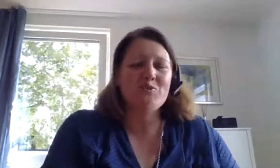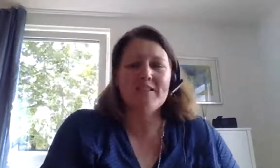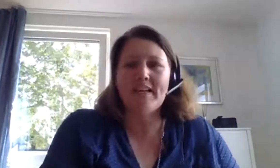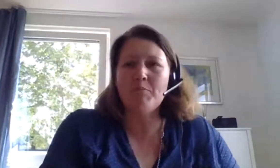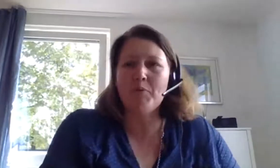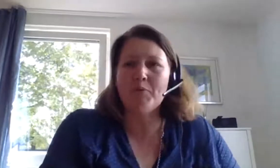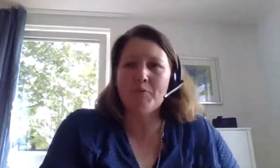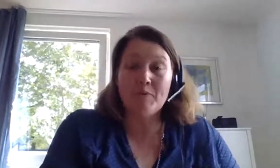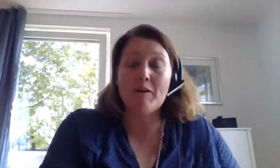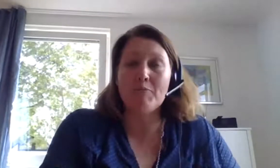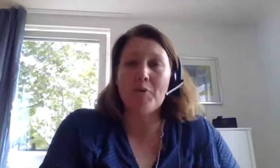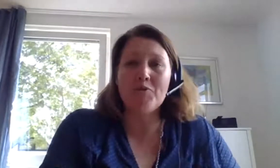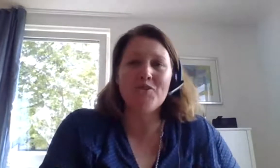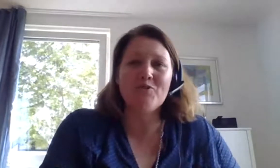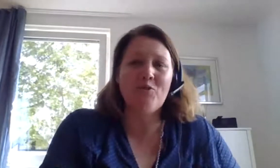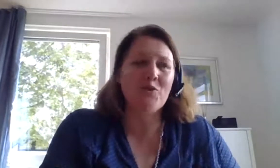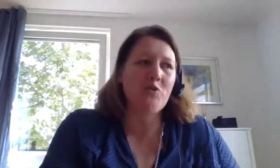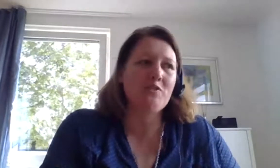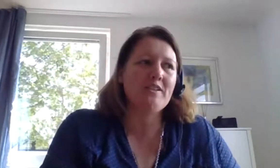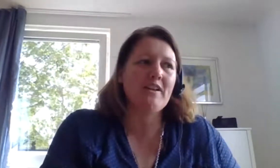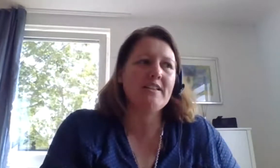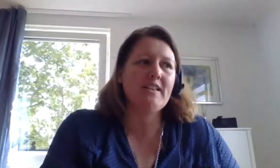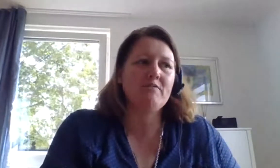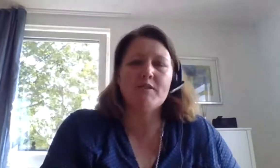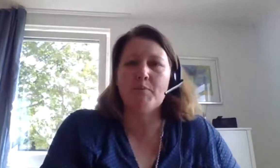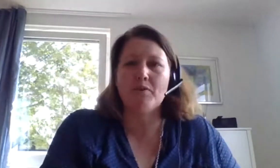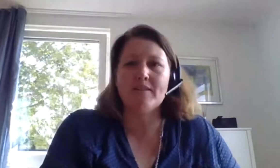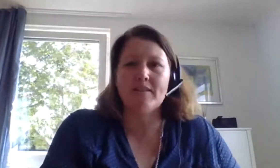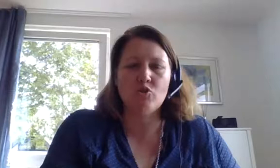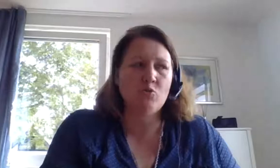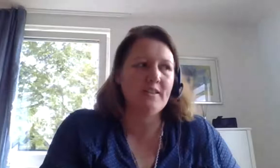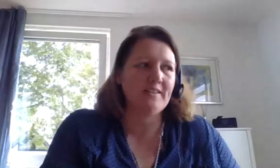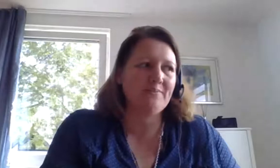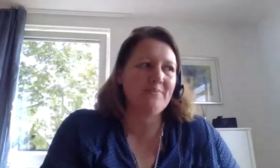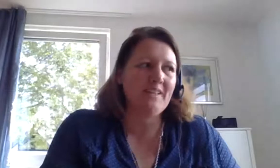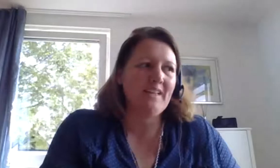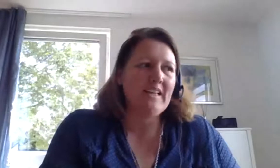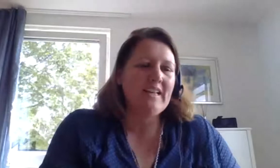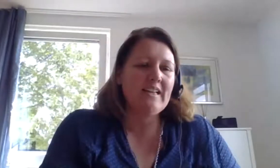منهجيات مستدامة للاستجابة لكوفيد-19 في الأردن